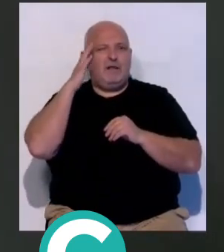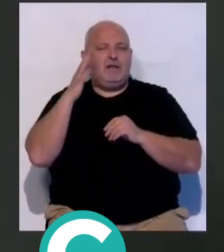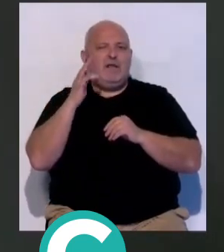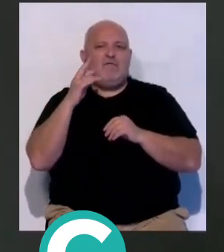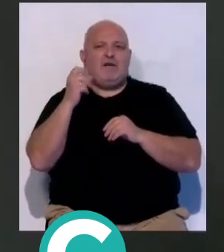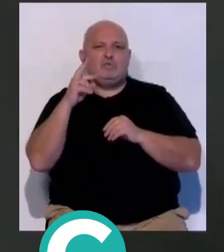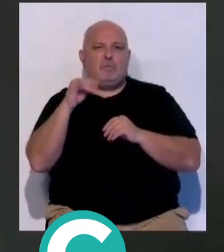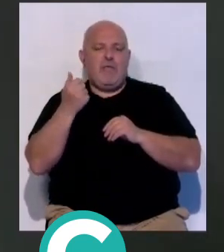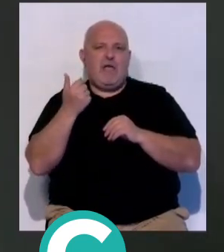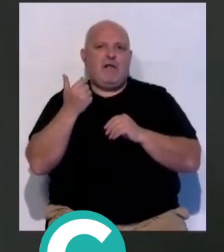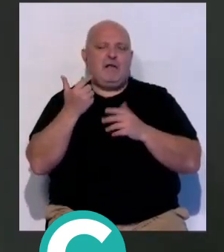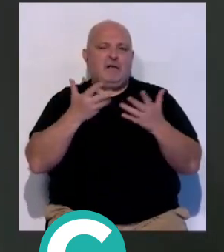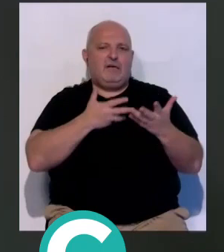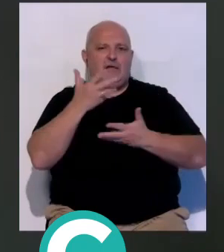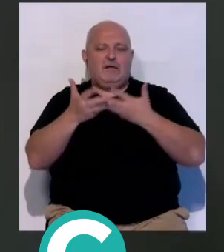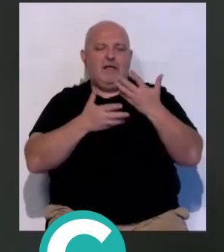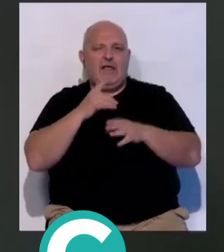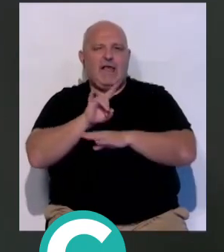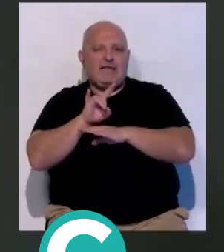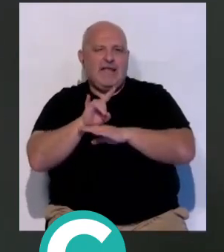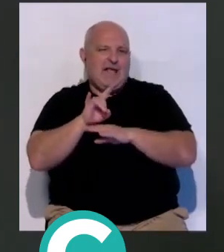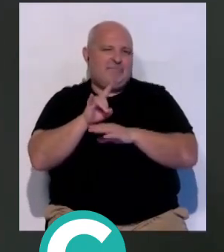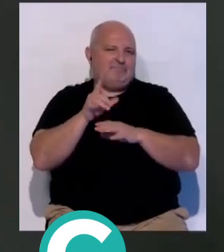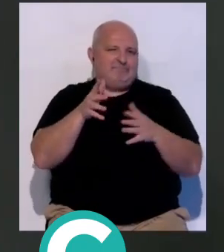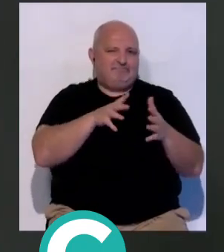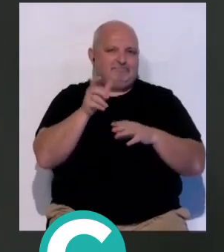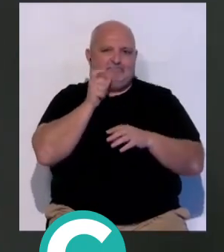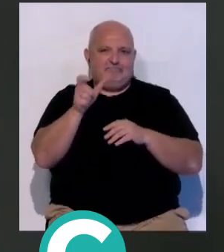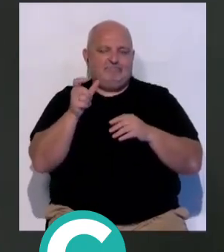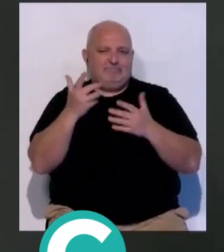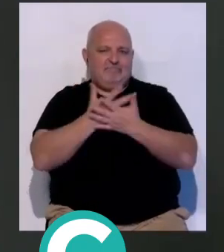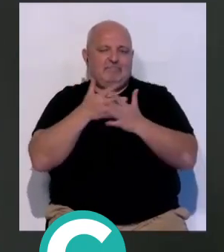hacer trompo de hacer engaño de acercándose no sé de qué no sé dónde sale mi única referencia